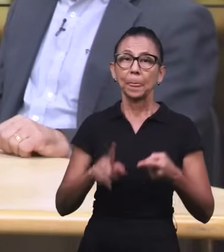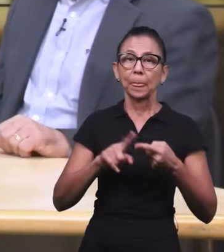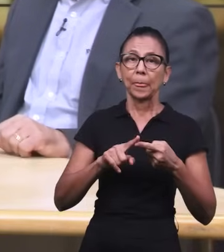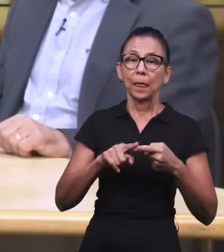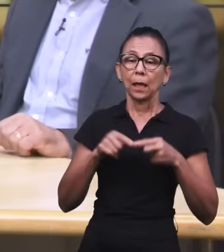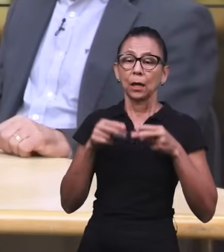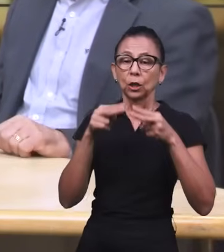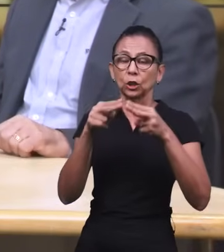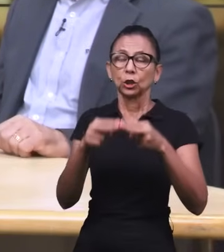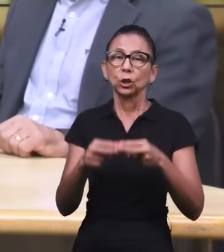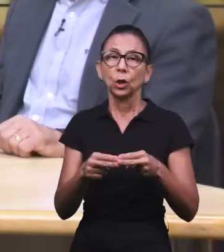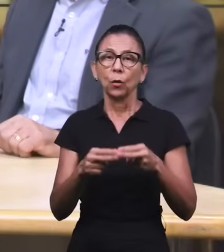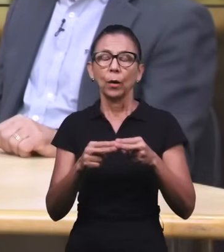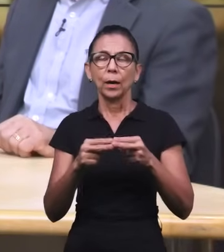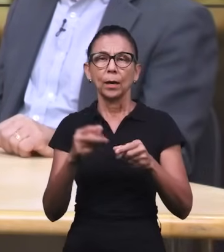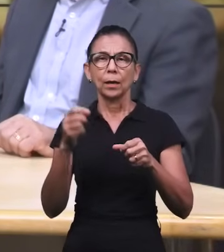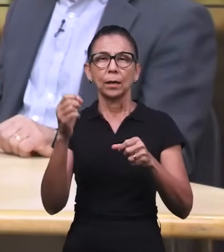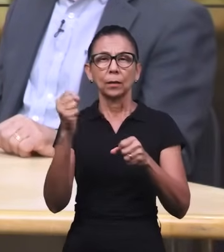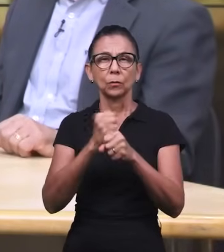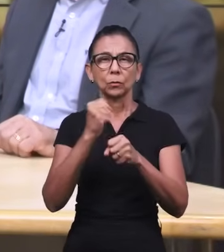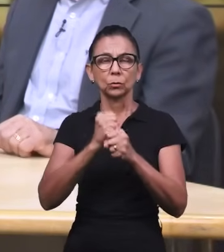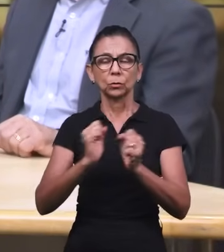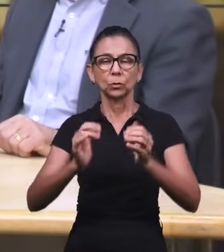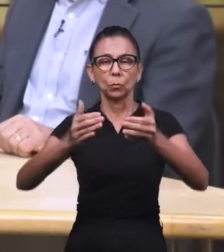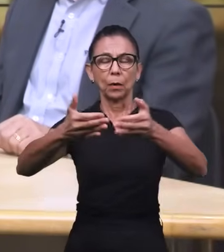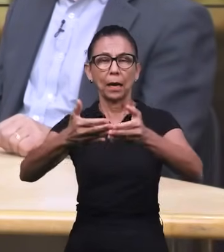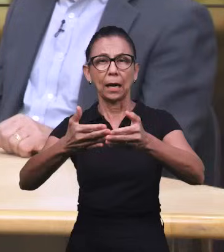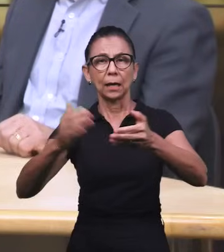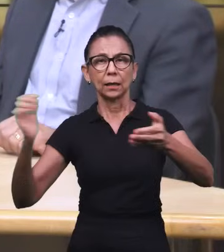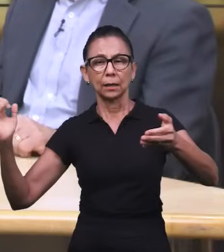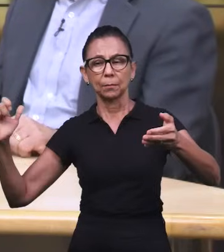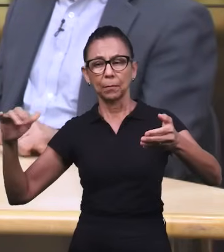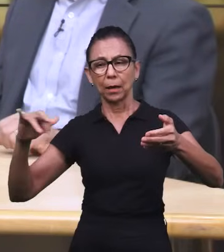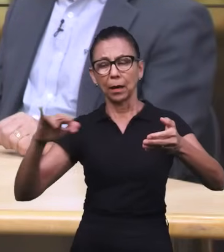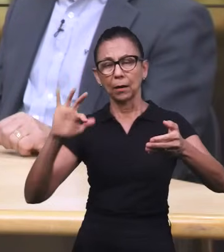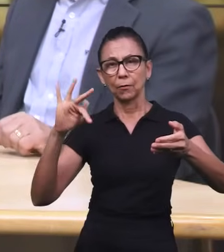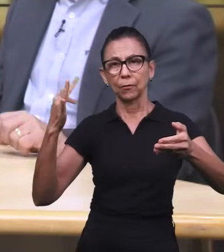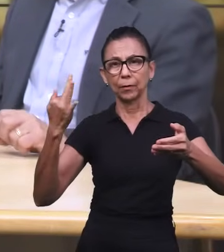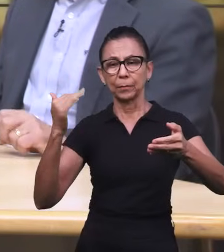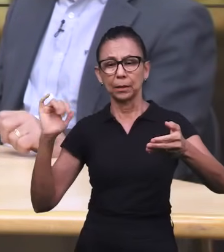salvação para um para um mundo que estava perdido era o senhor poupar ali pelo menos 10 pessoas de